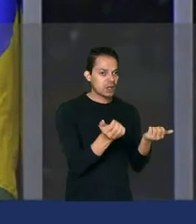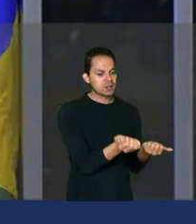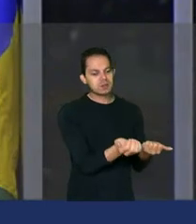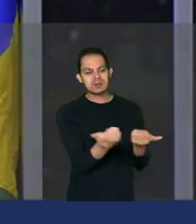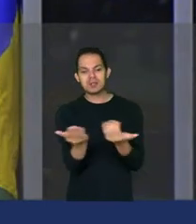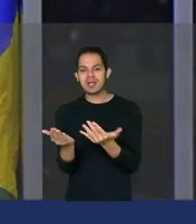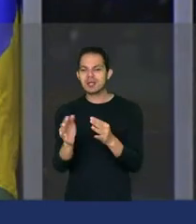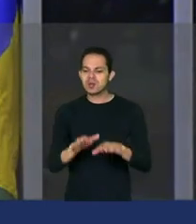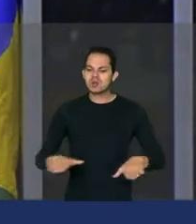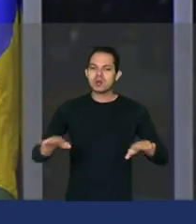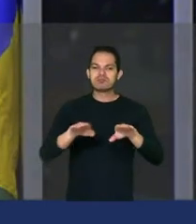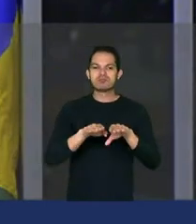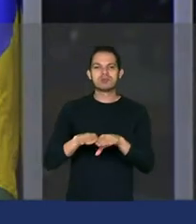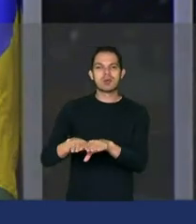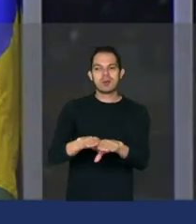PROFESSOR NA ORDEM DE 33%. QUE DEEM DE FORMA LINEAR, QUE NÃO